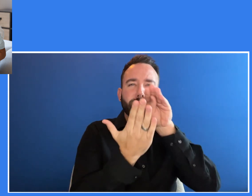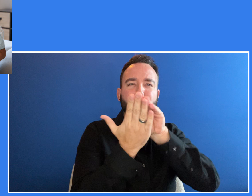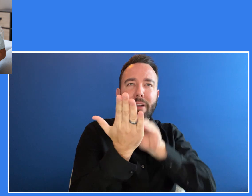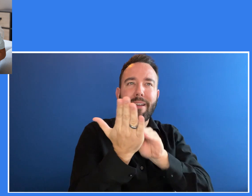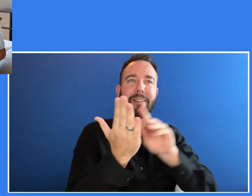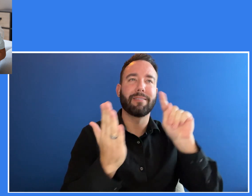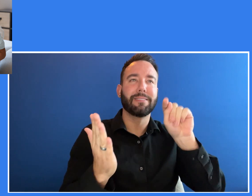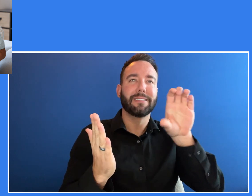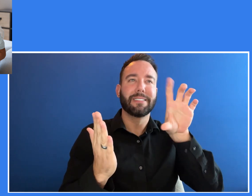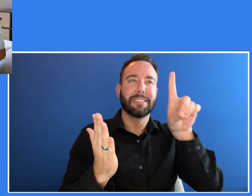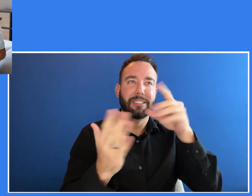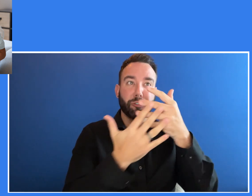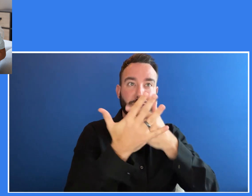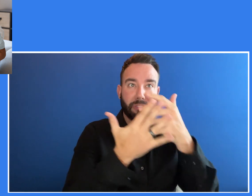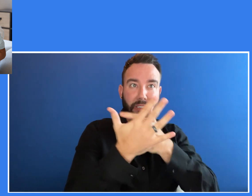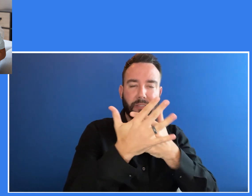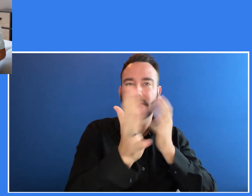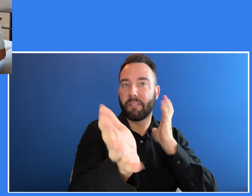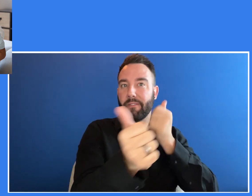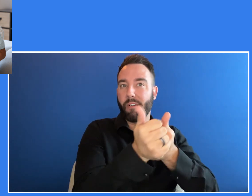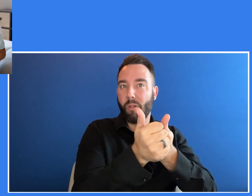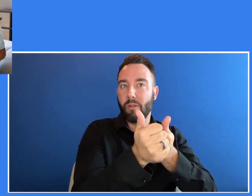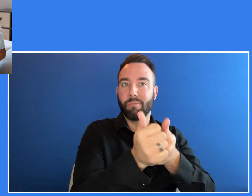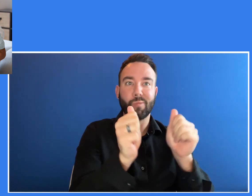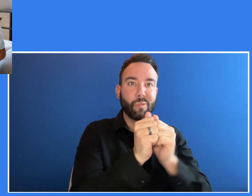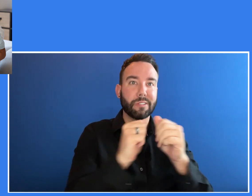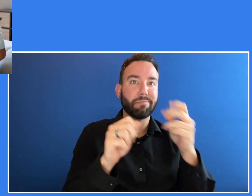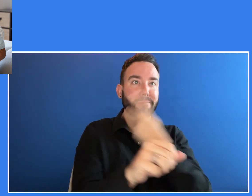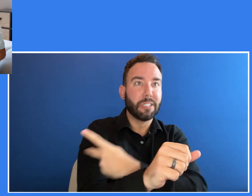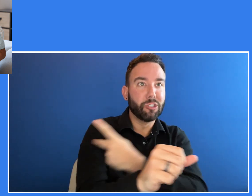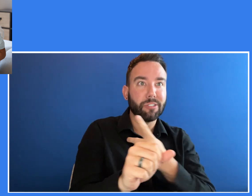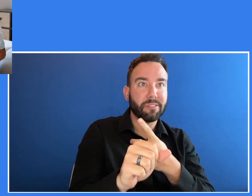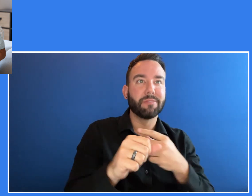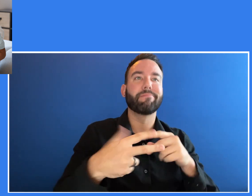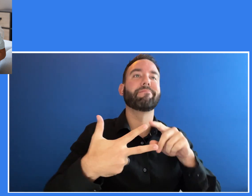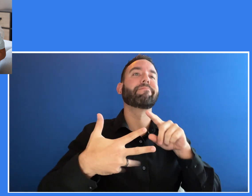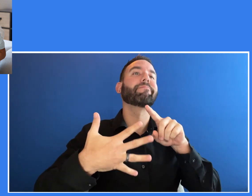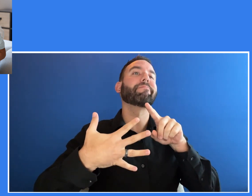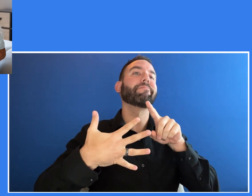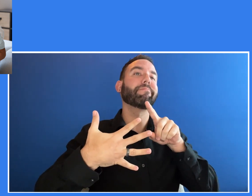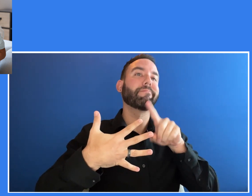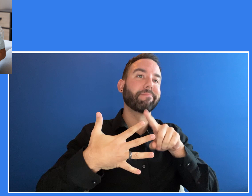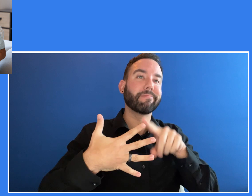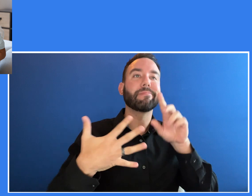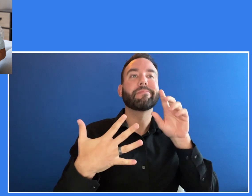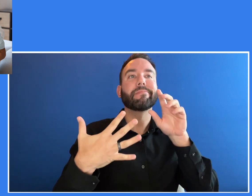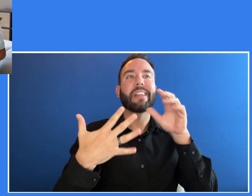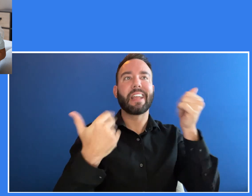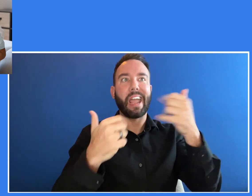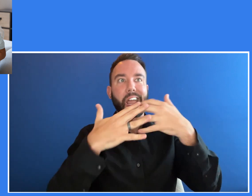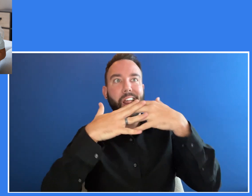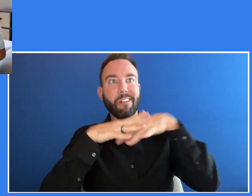Llevar un registro de las pruebas de detección con DTC y hacer seguimiento en los registros